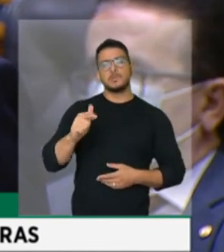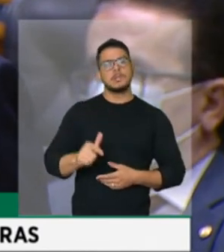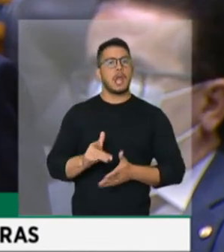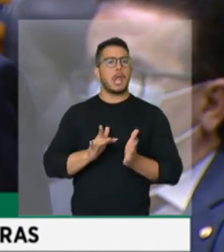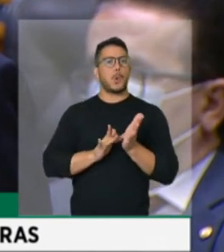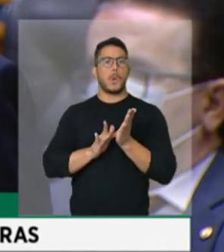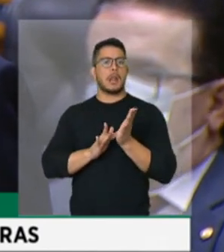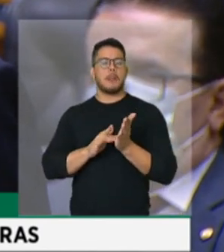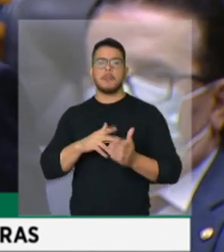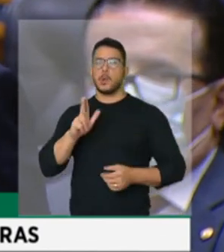MUITO MENOS NO MEU ESTADO, EM QUE TENHO 38 AMIGOS DEPUTADOS